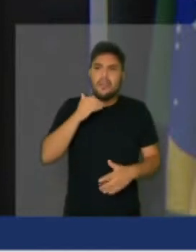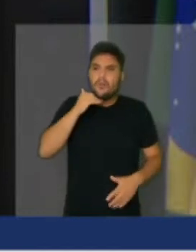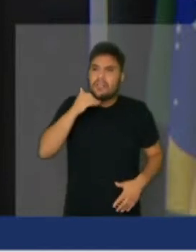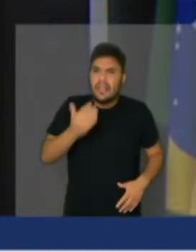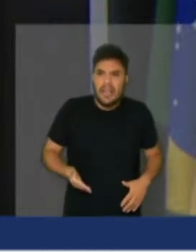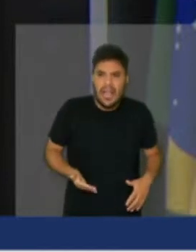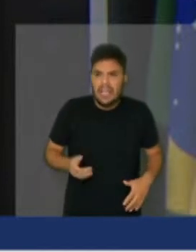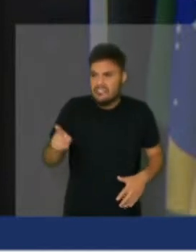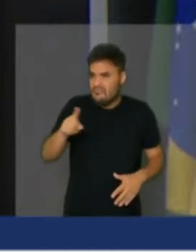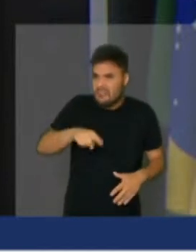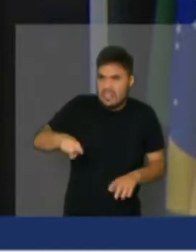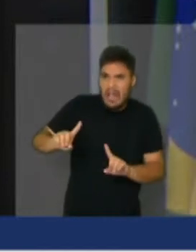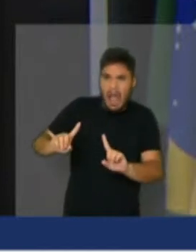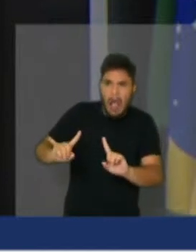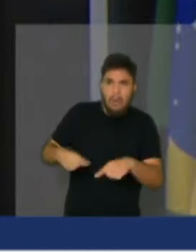O TIPO DE AGRESSÃO QUE SE